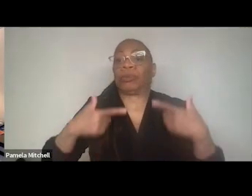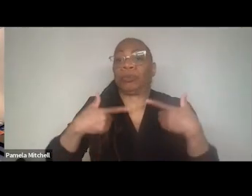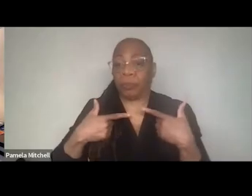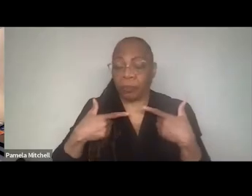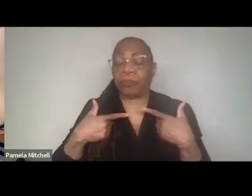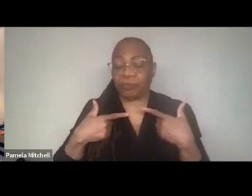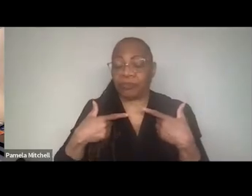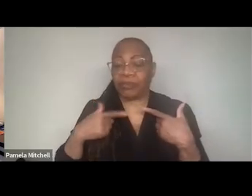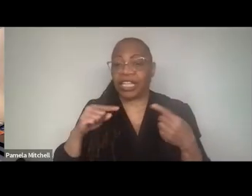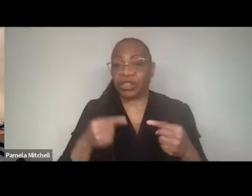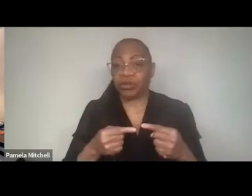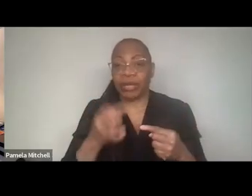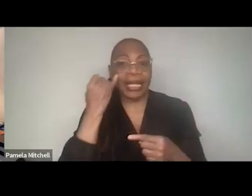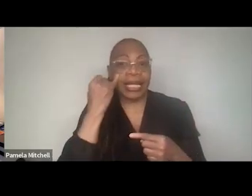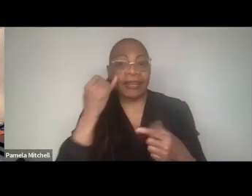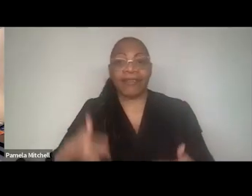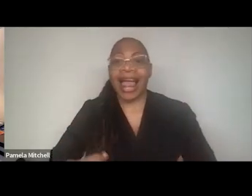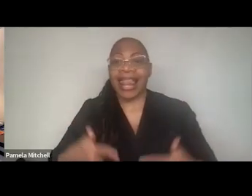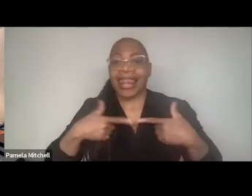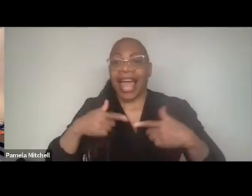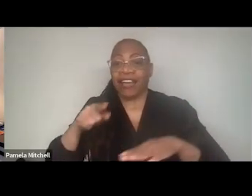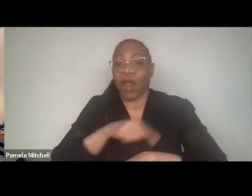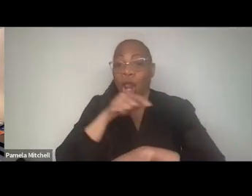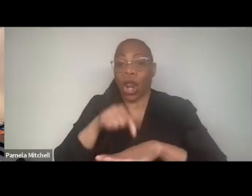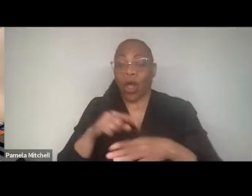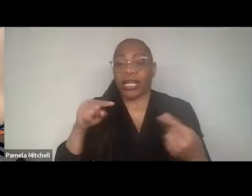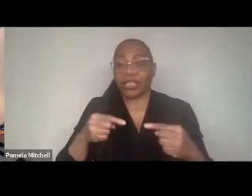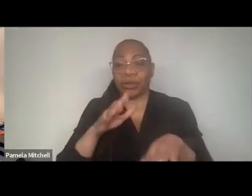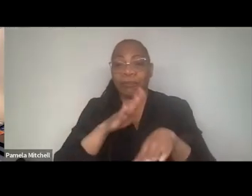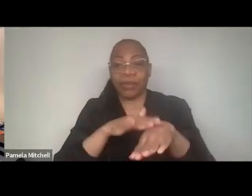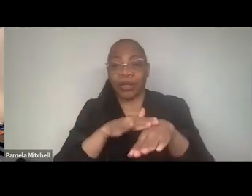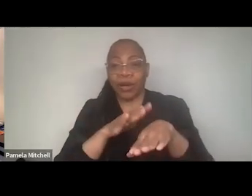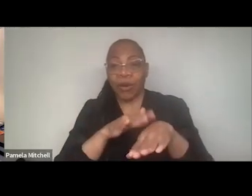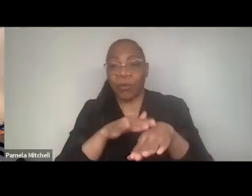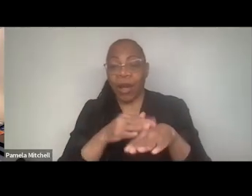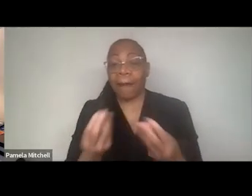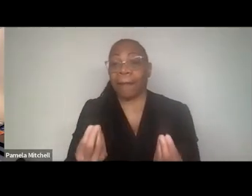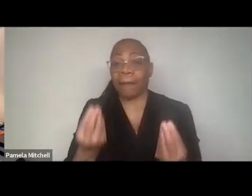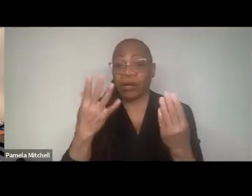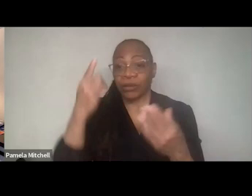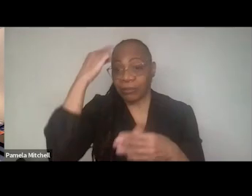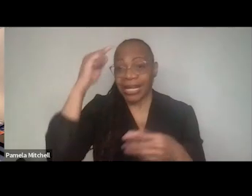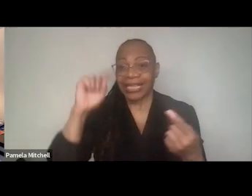tengan en cuenta que múltiples lesiones reducirán la capacidad de recuperarse de cada una de ellas